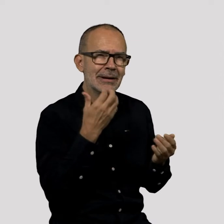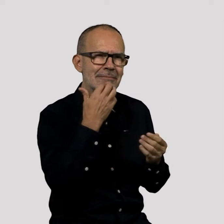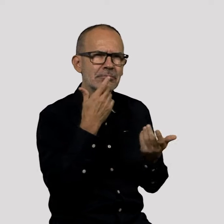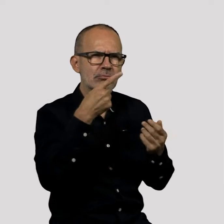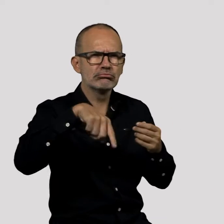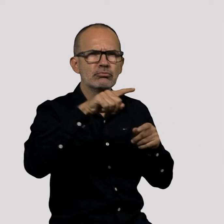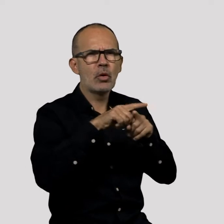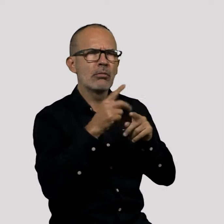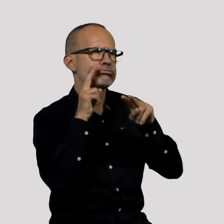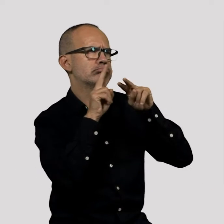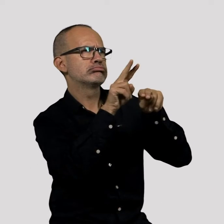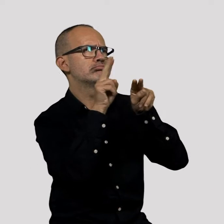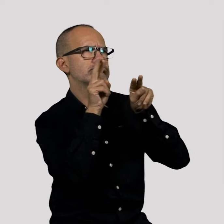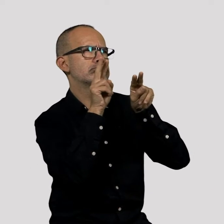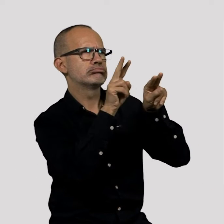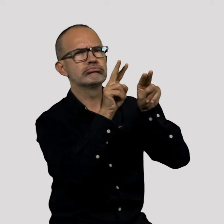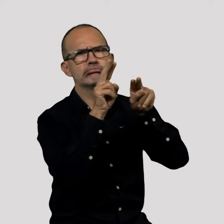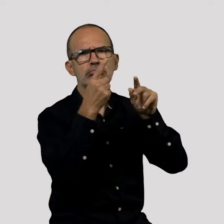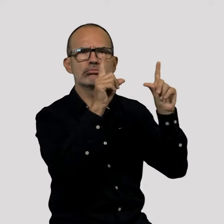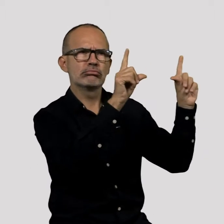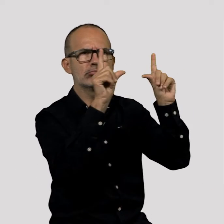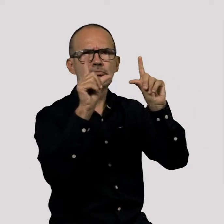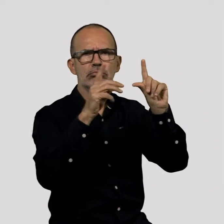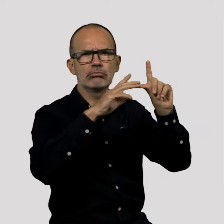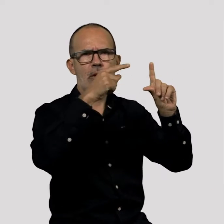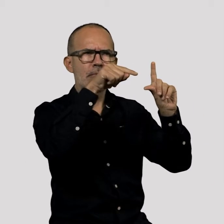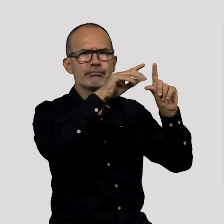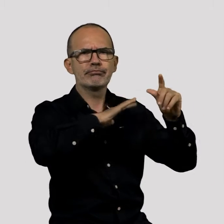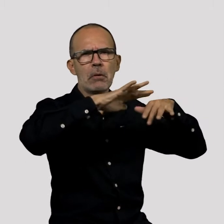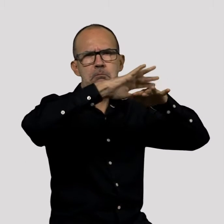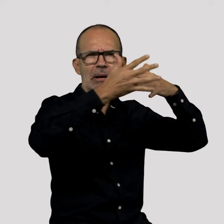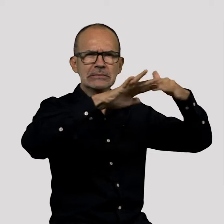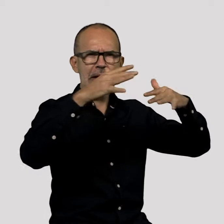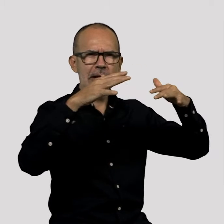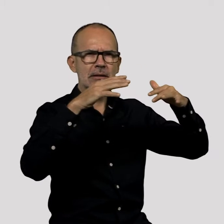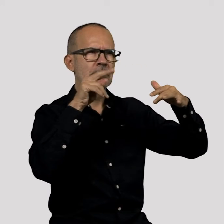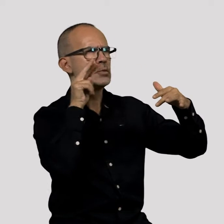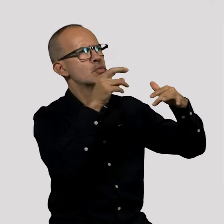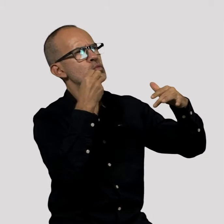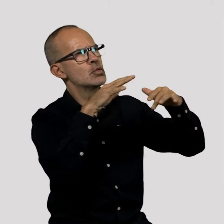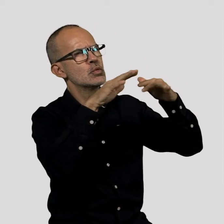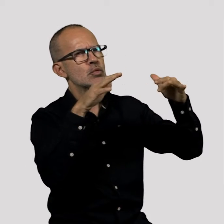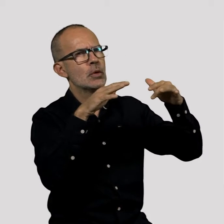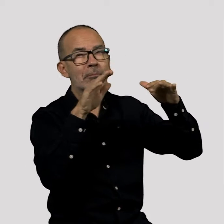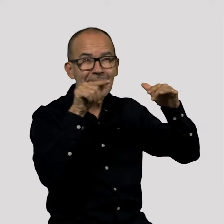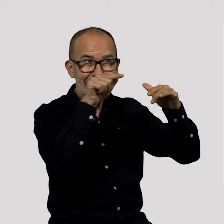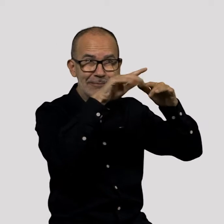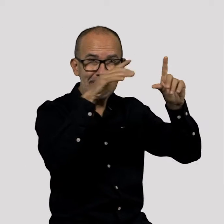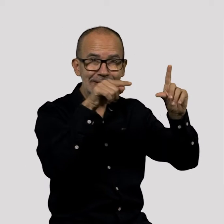Des d’aleshores, ben mirat, quan observem alguns paisatges, no serà que ho fem, en bona part,